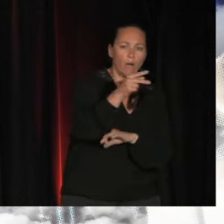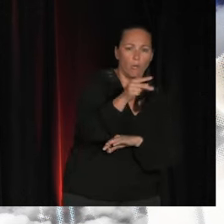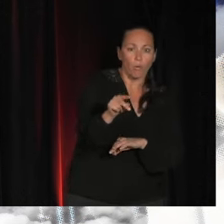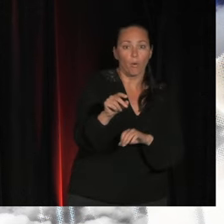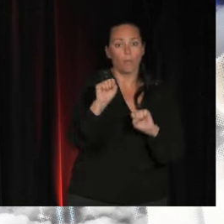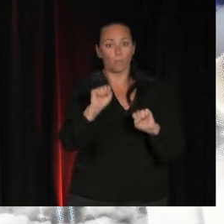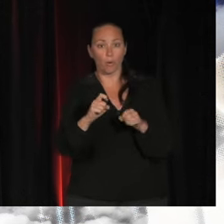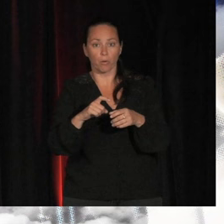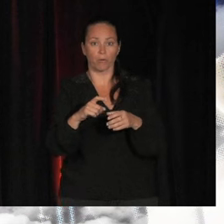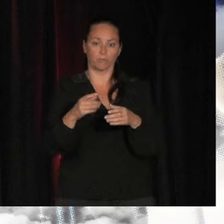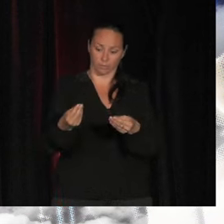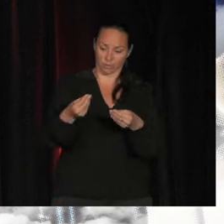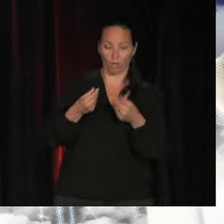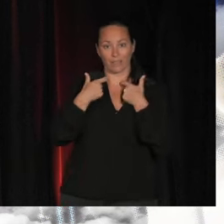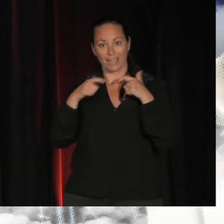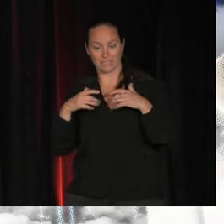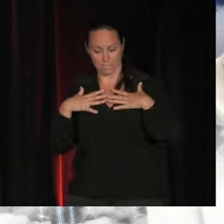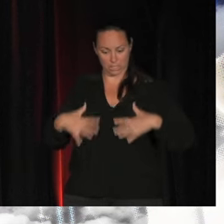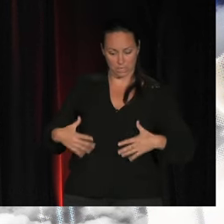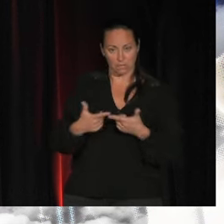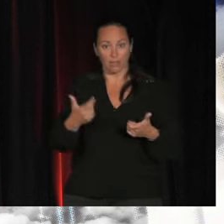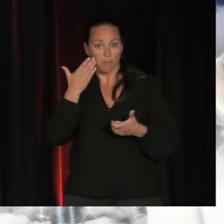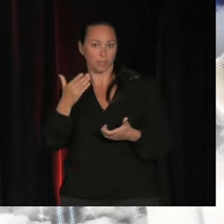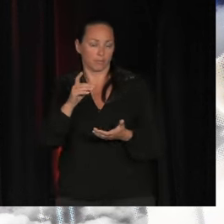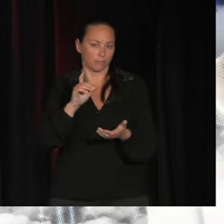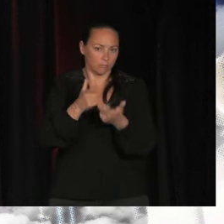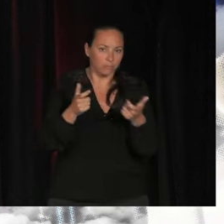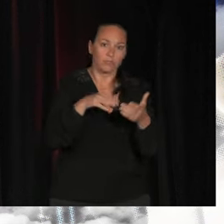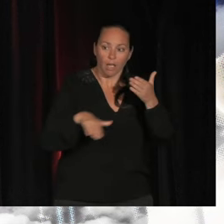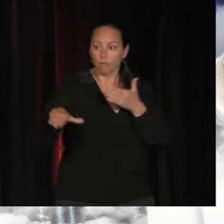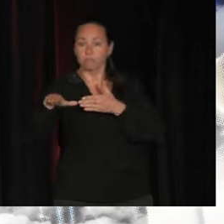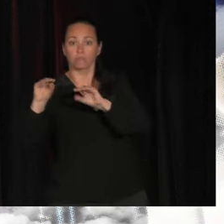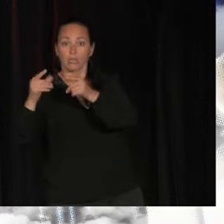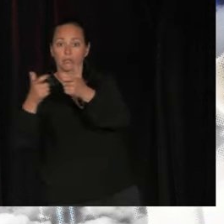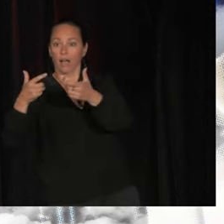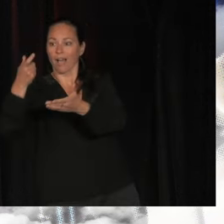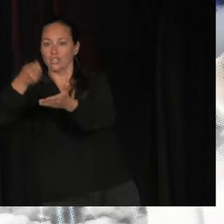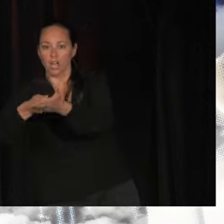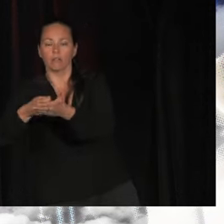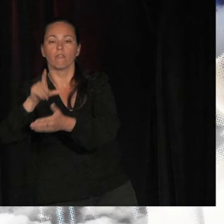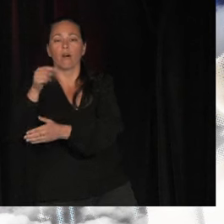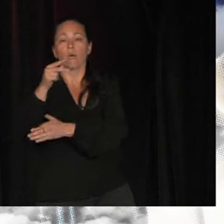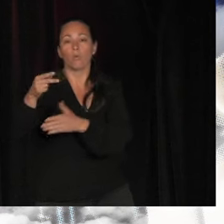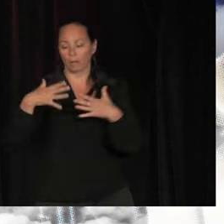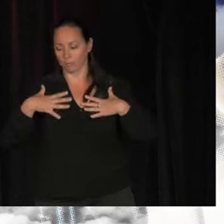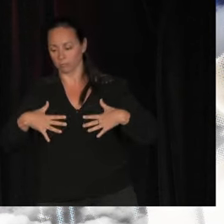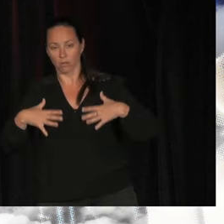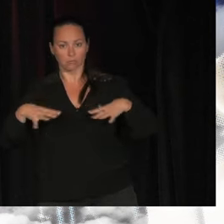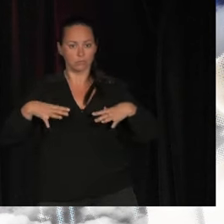des skins quand tu grindes. Et à côté de ça, il y a le magasin normal où tu peux acheter n'importe quel skin que tu veux et ça coûte genre 20 balles, le skin, on est dans ces eaux-là, le légendaire.